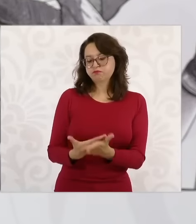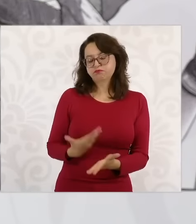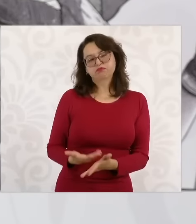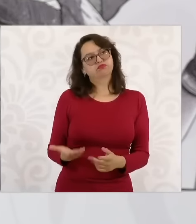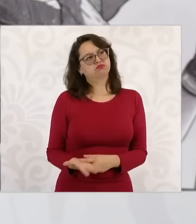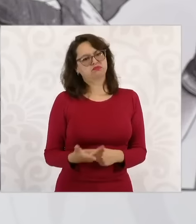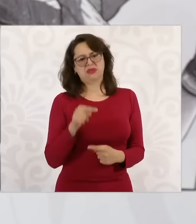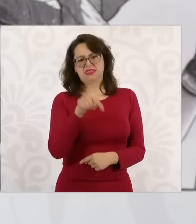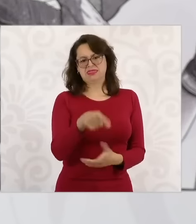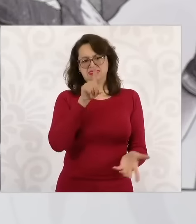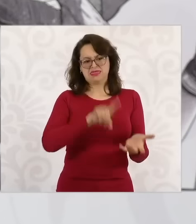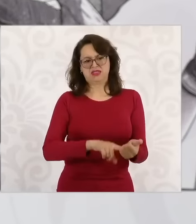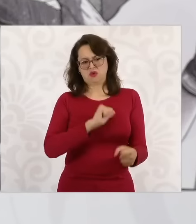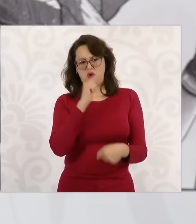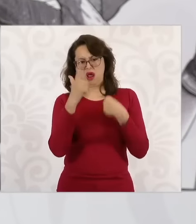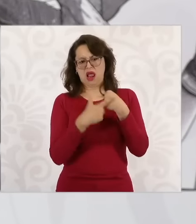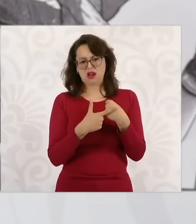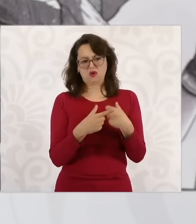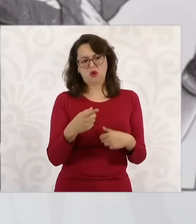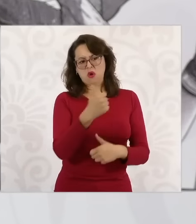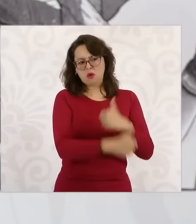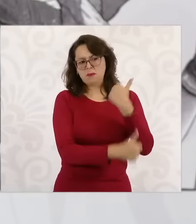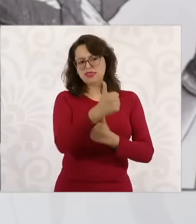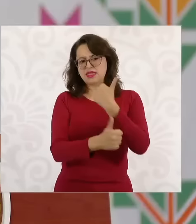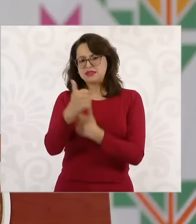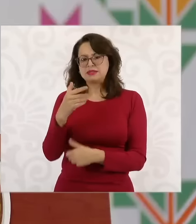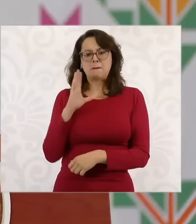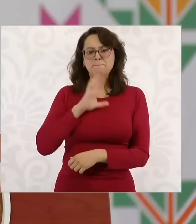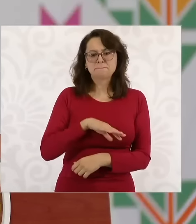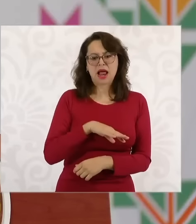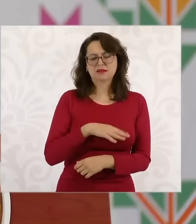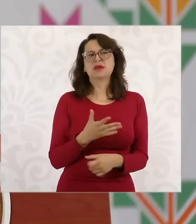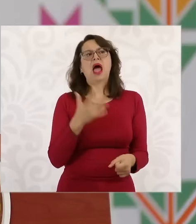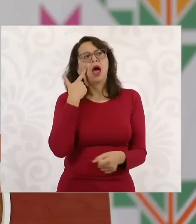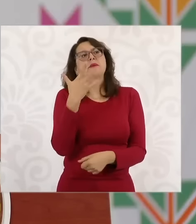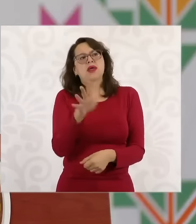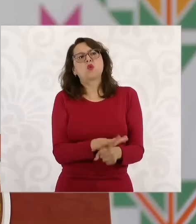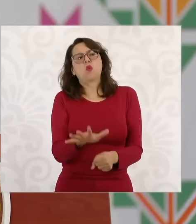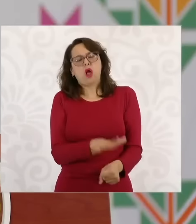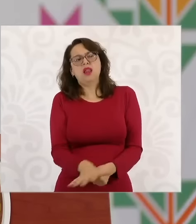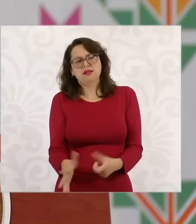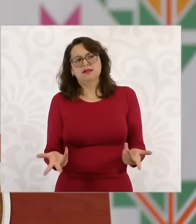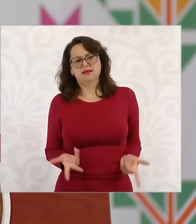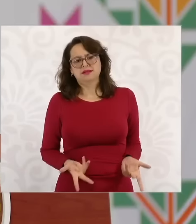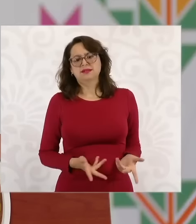supuestamente se está violentando la competencia de las empresas estadounidenses en nuestro país.